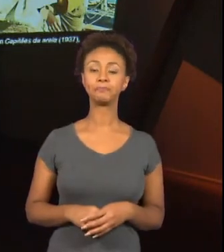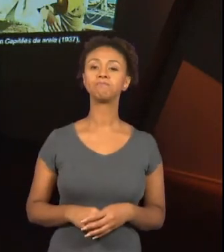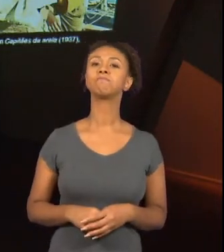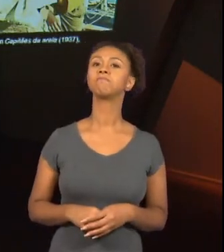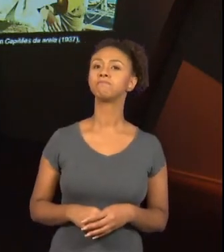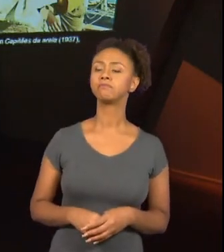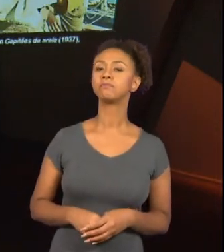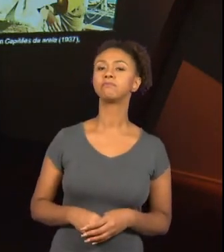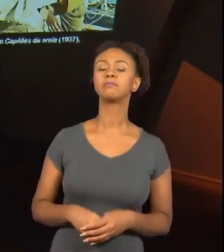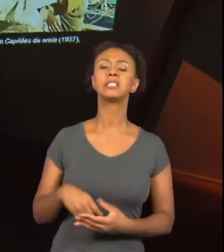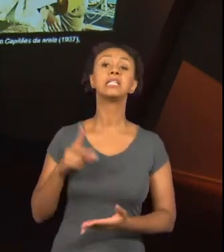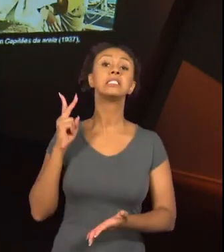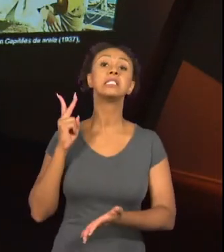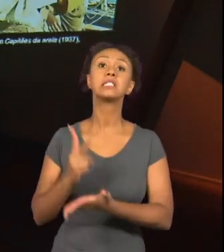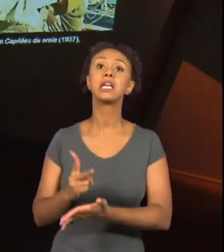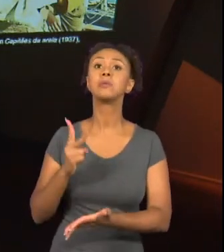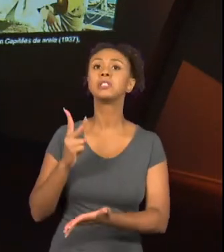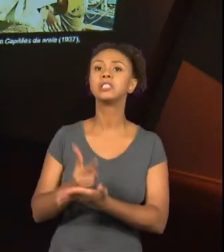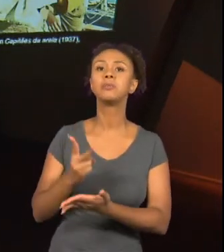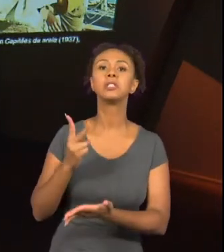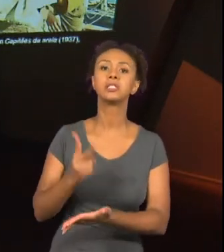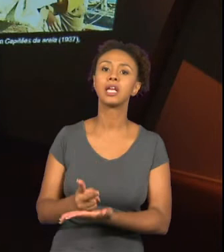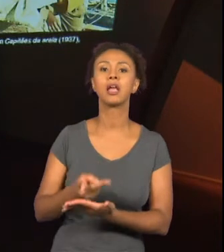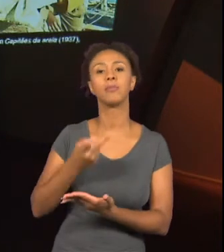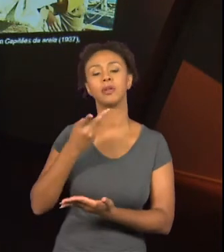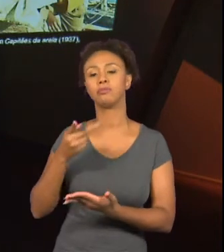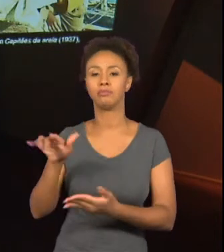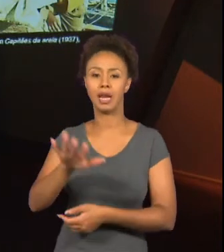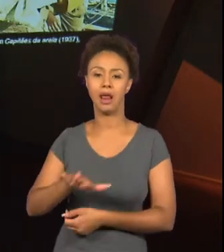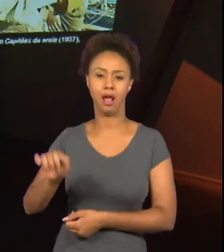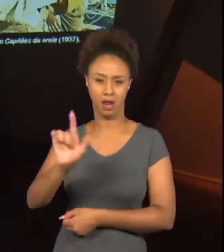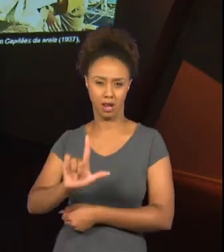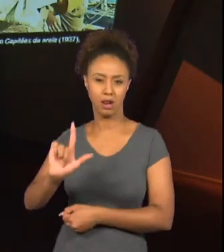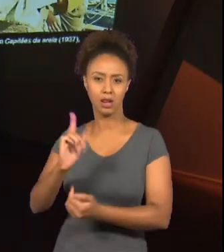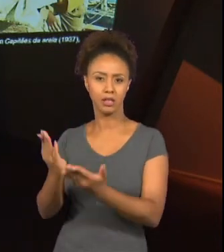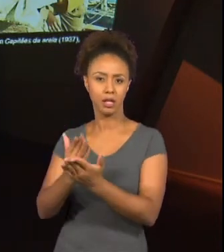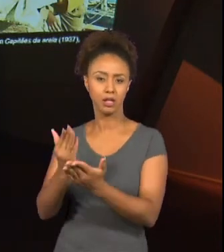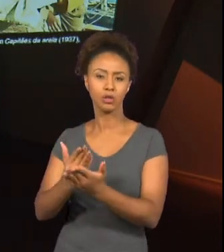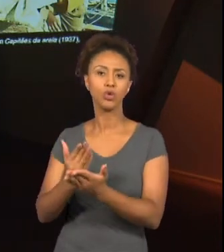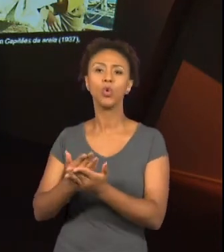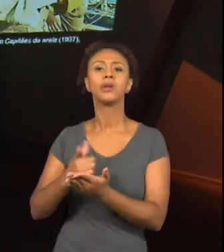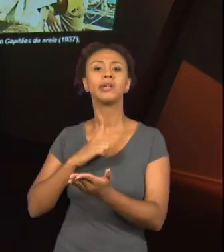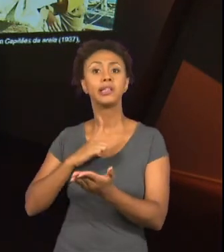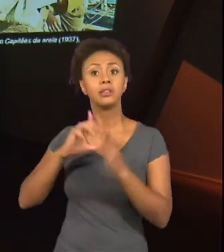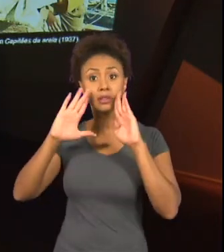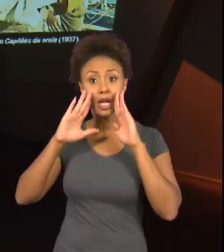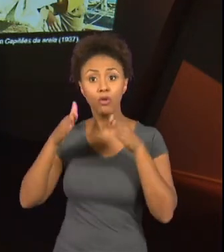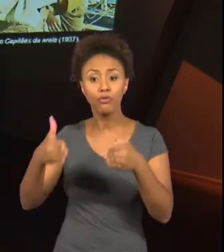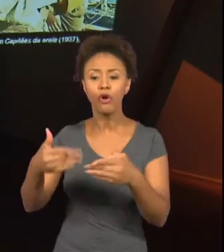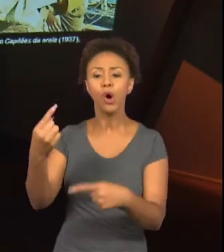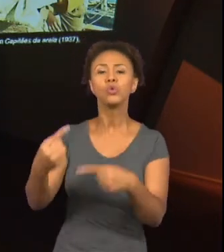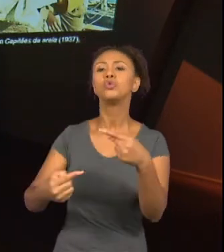[MARISE] SEMPRE SE ABORDARAM AS QUESTÕES SOCIAIS EM LITERATURA. COMO A LITERATURA CONSEGUE